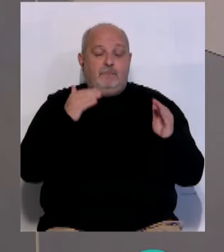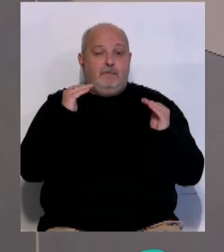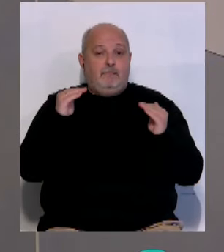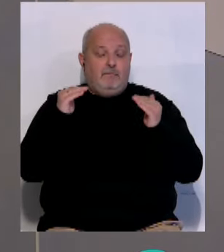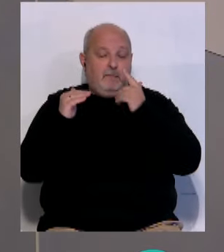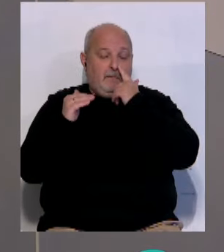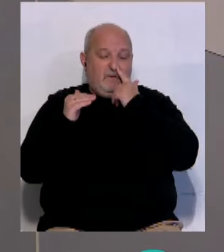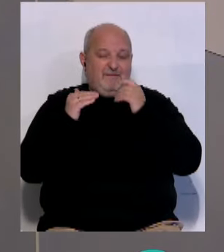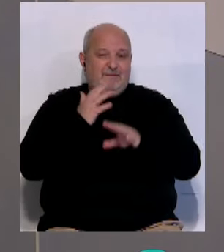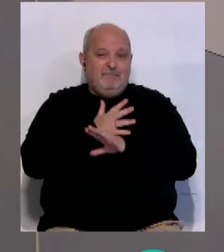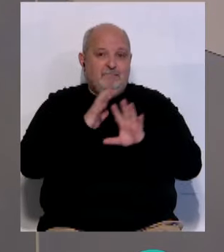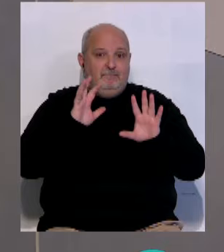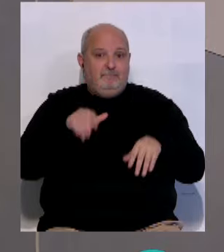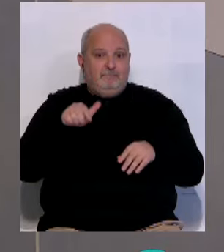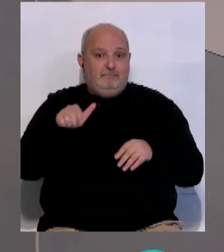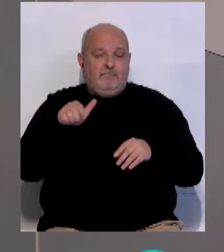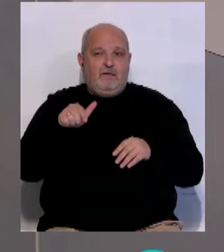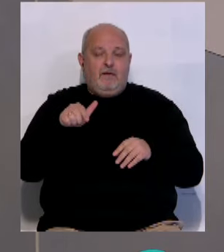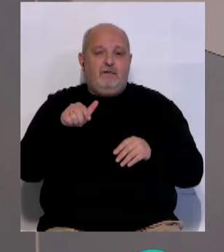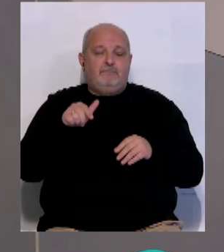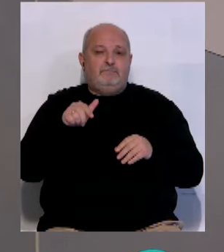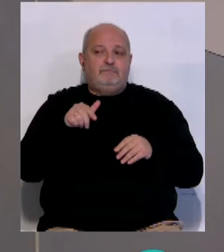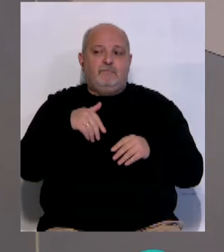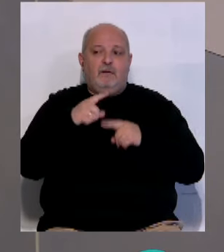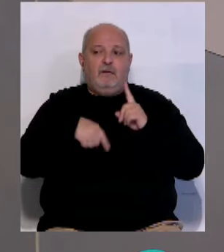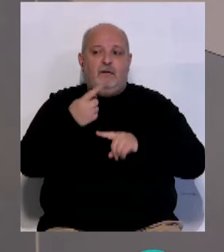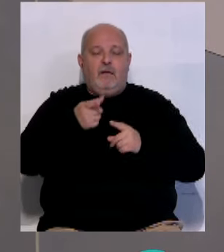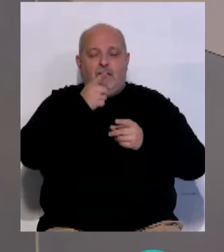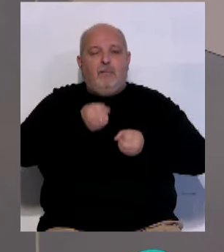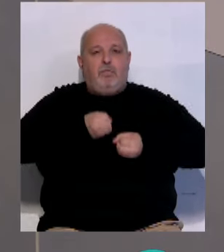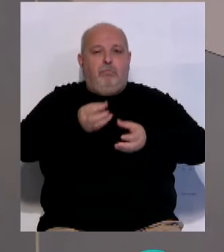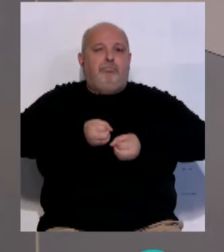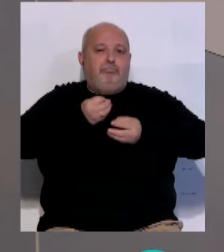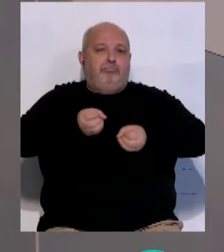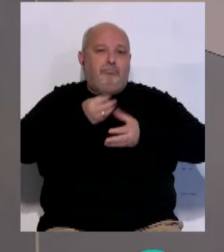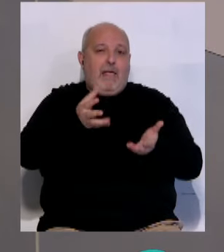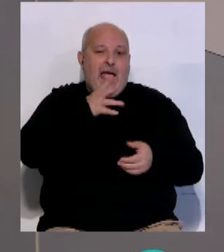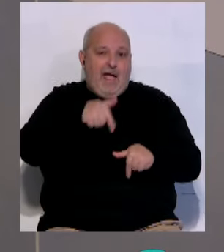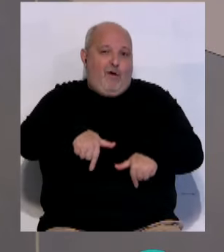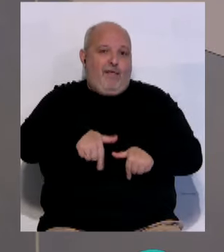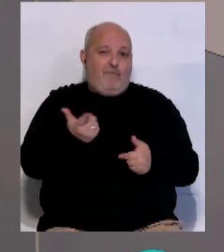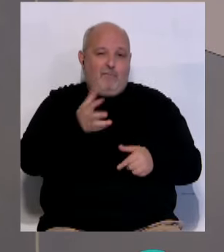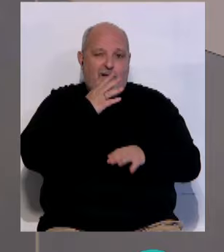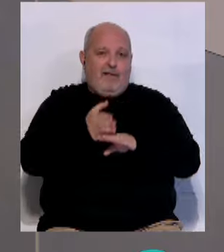jugador de del Cádiz y fuera de ese vestuario Pues ahora Carlos se permite hablar y contar anécdotas